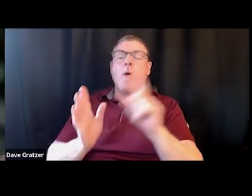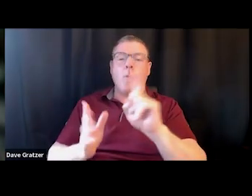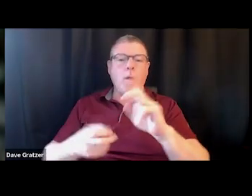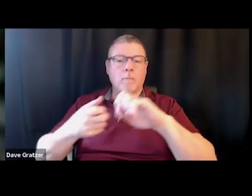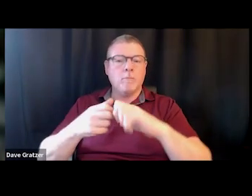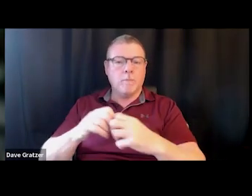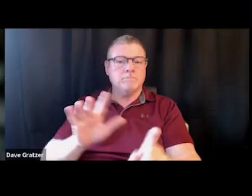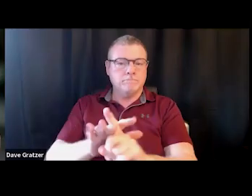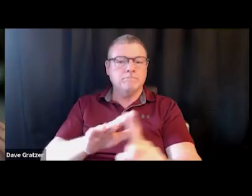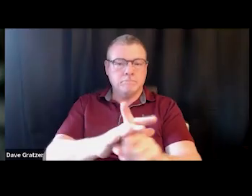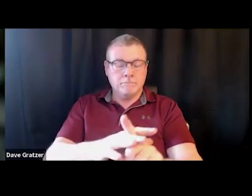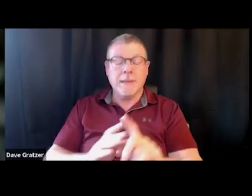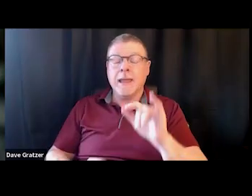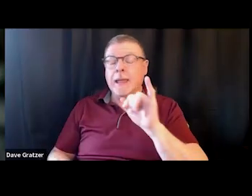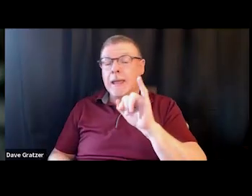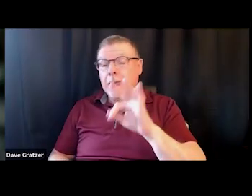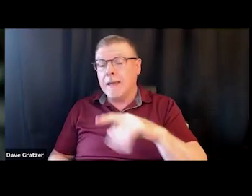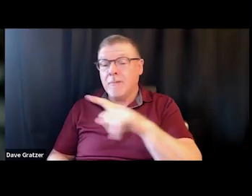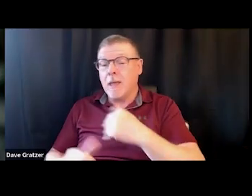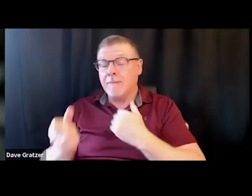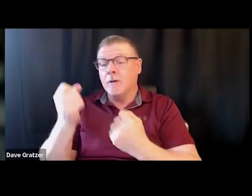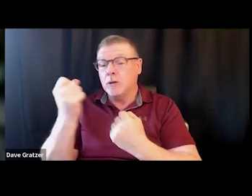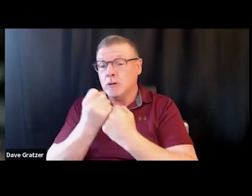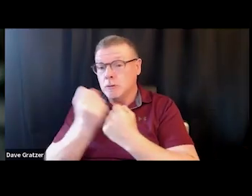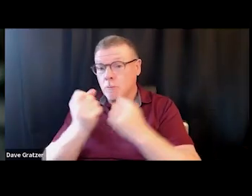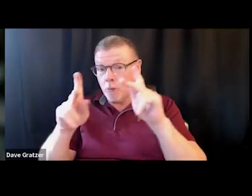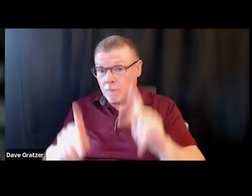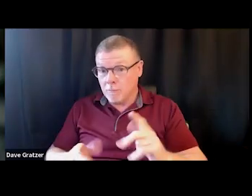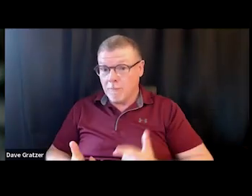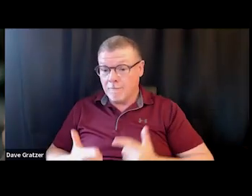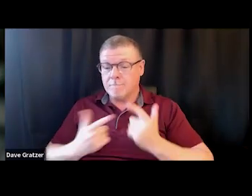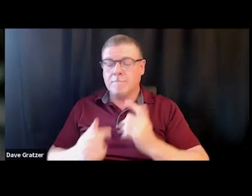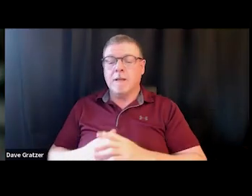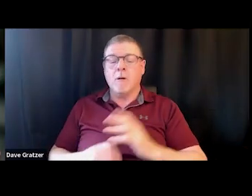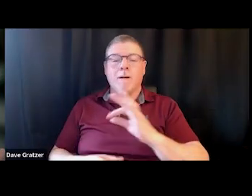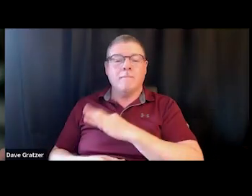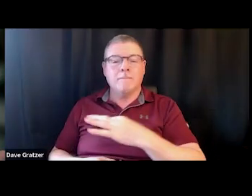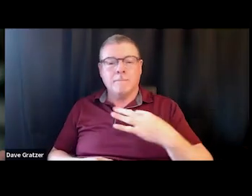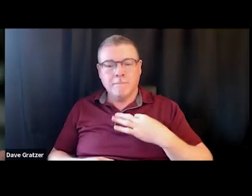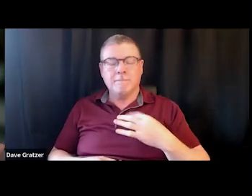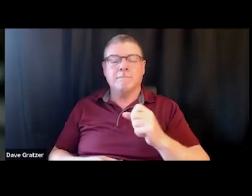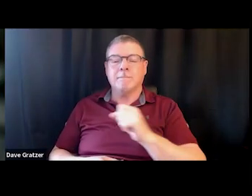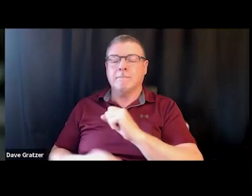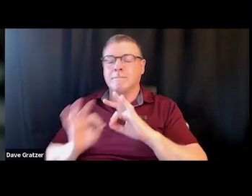Si esta persona tiene un cuidador o una persona de apoyo en su vida, o un cónyuge, o miembro de la familia que los ayuda,